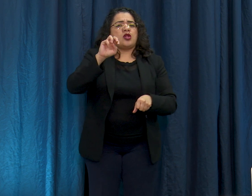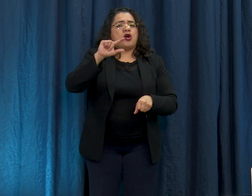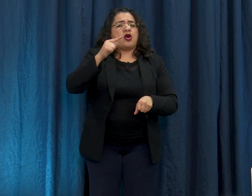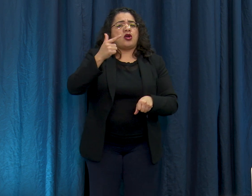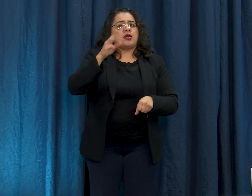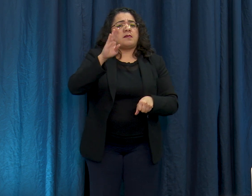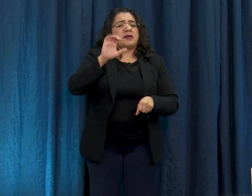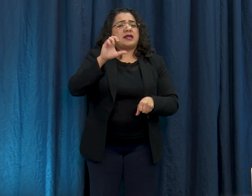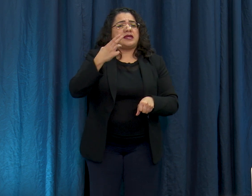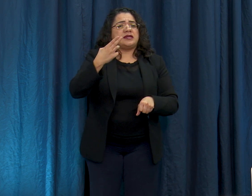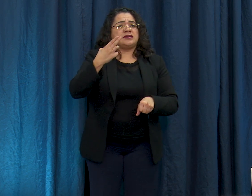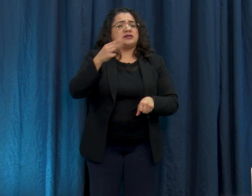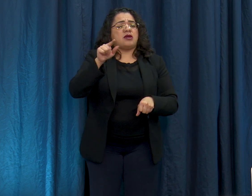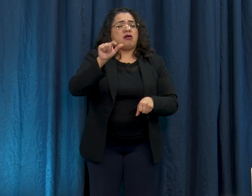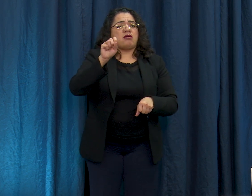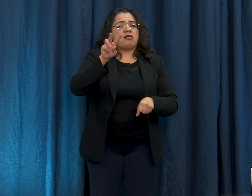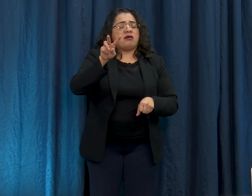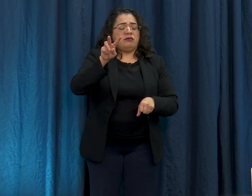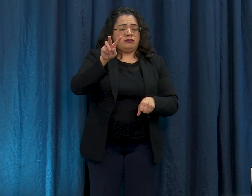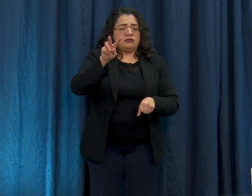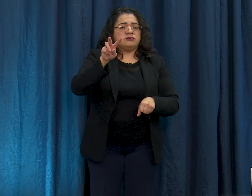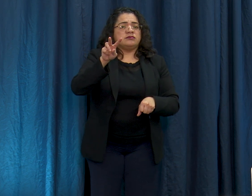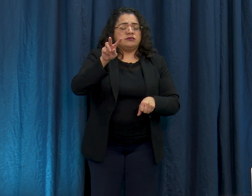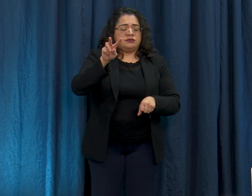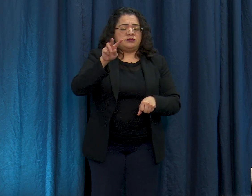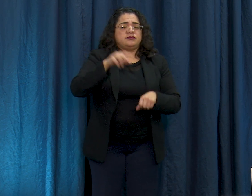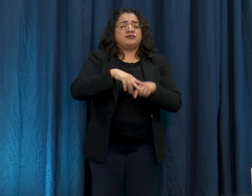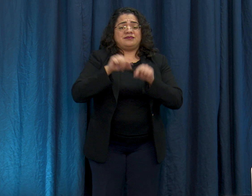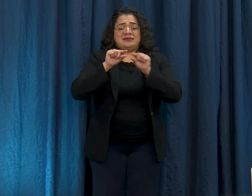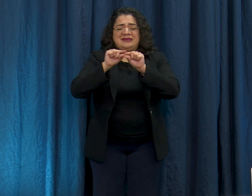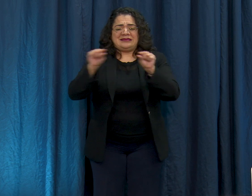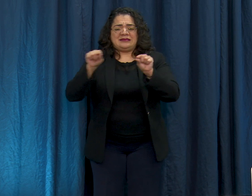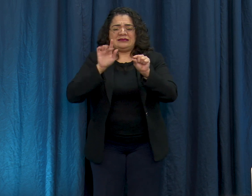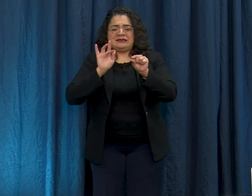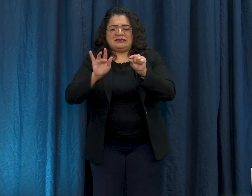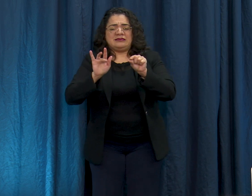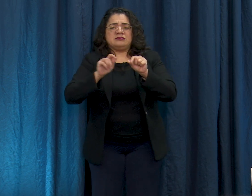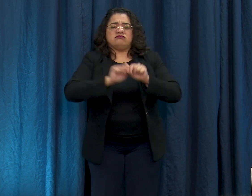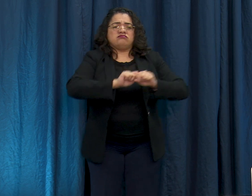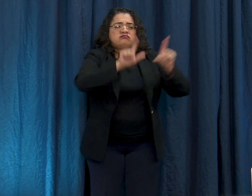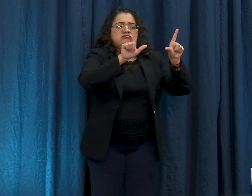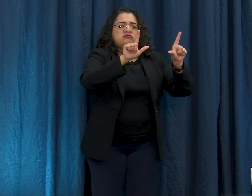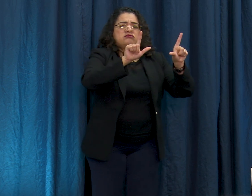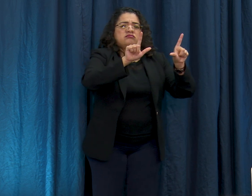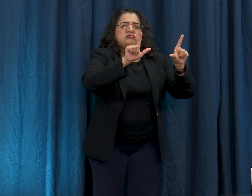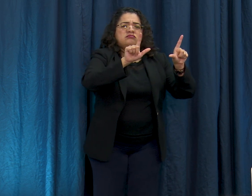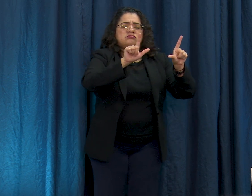al si si todo el papel Samuele pronto el portaloo algunas preguntas depress